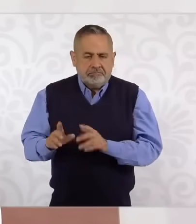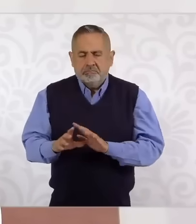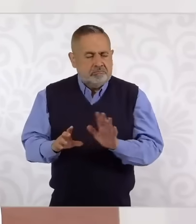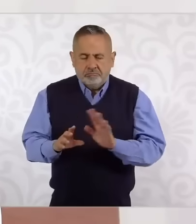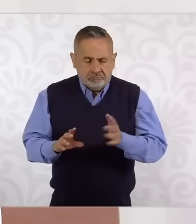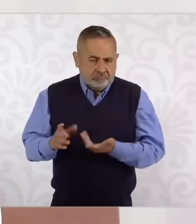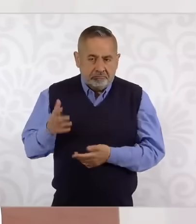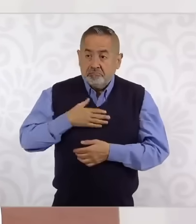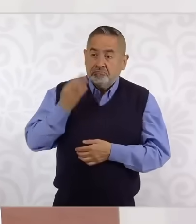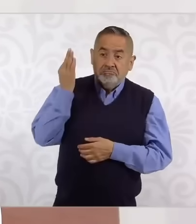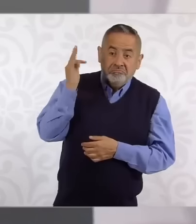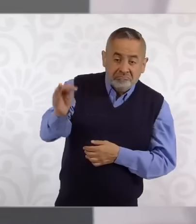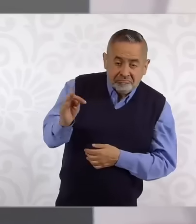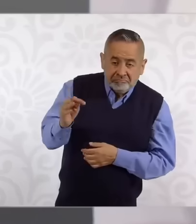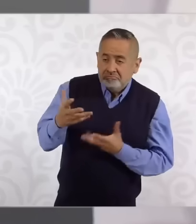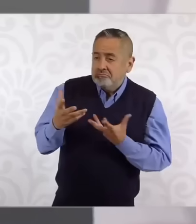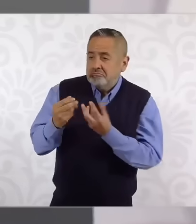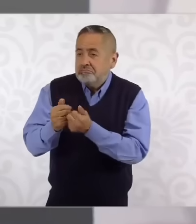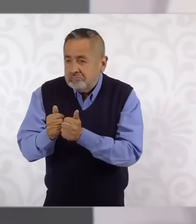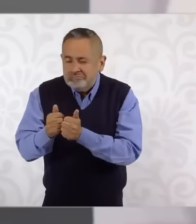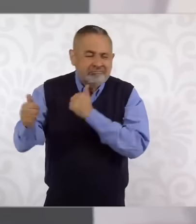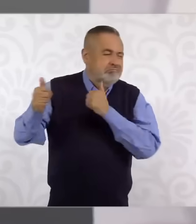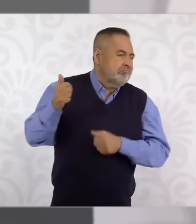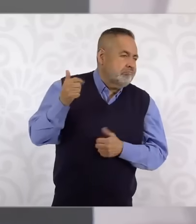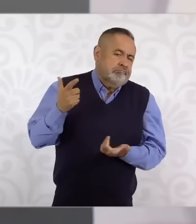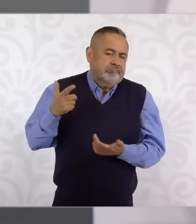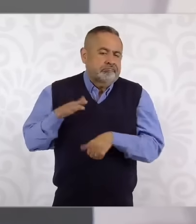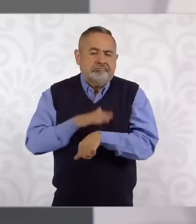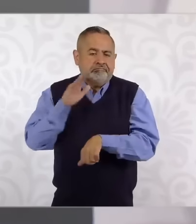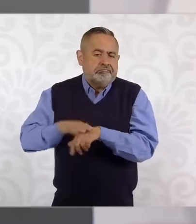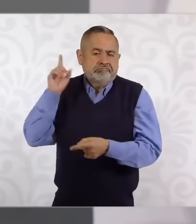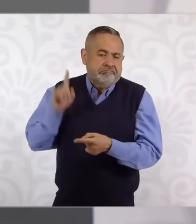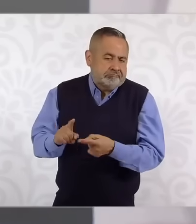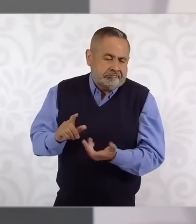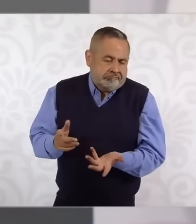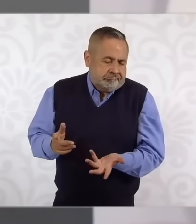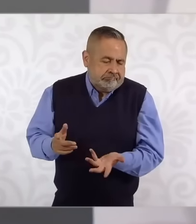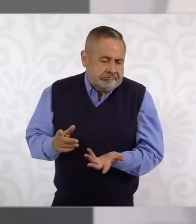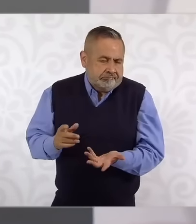traicionado la cercanía con el pueblo, pues no tendríamos esa aprobación. Si hubiéramos